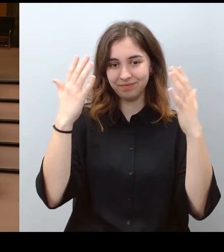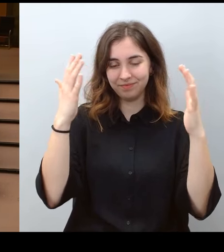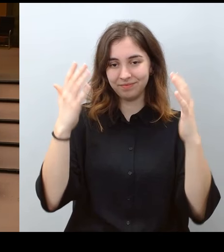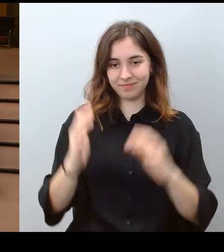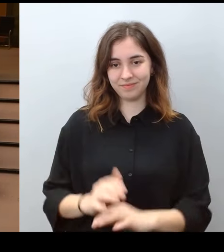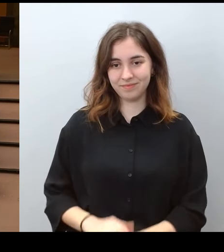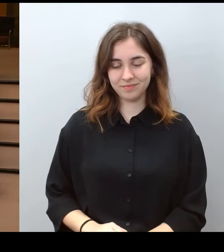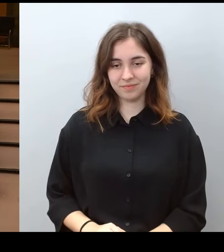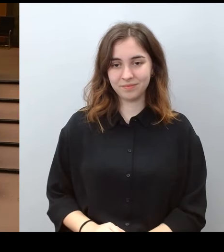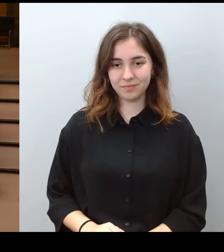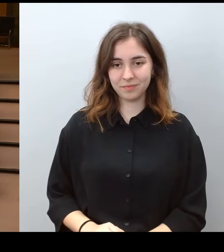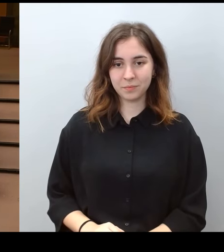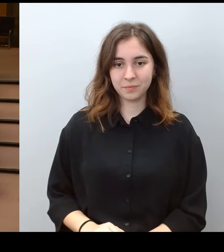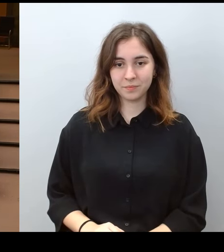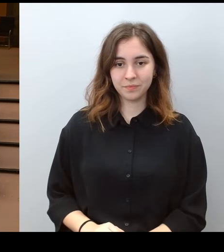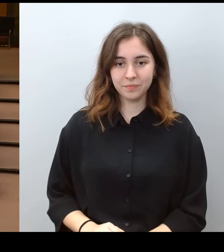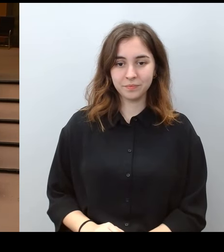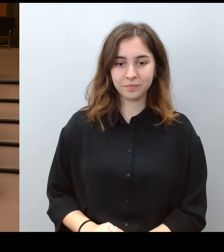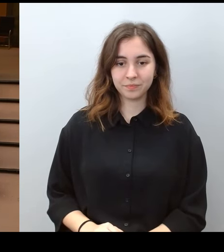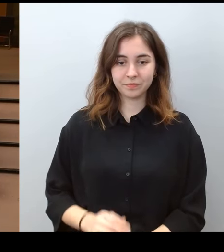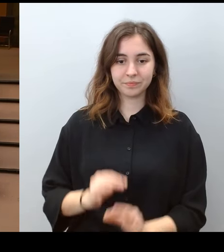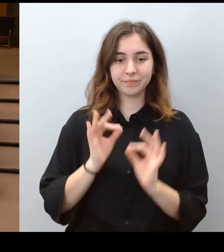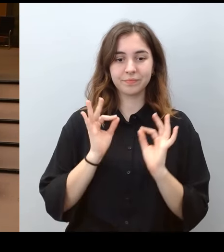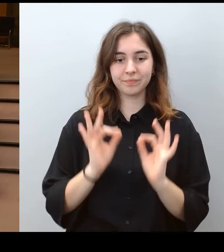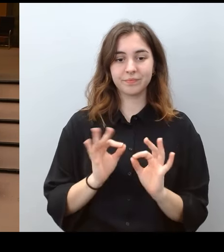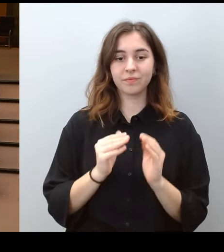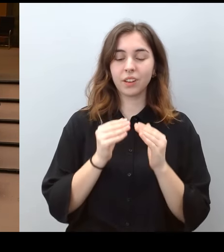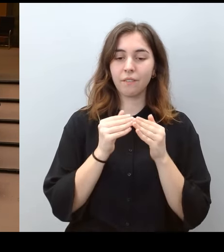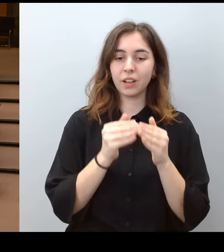(Beifall) (Rednerwechsel) Für die Fraktion Bündnis 90/Die Grünen folgt der Kollege Kurth.